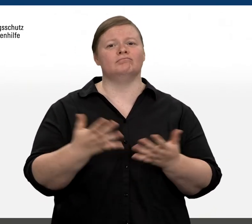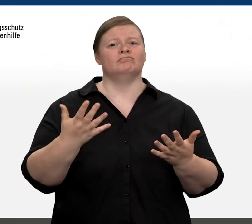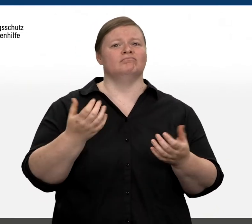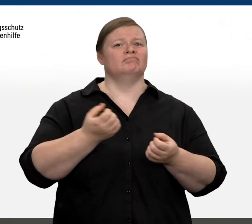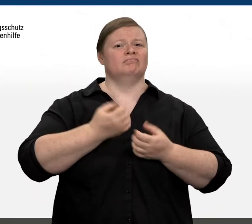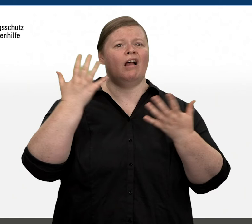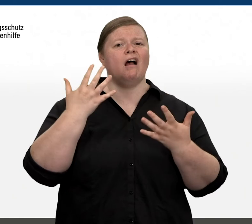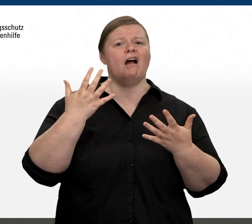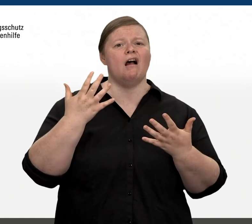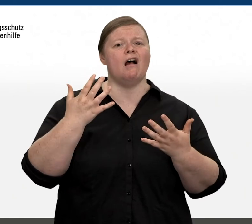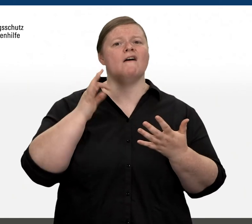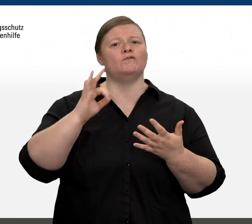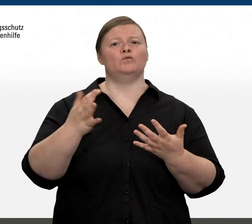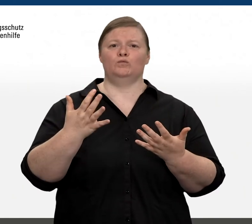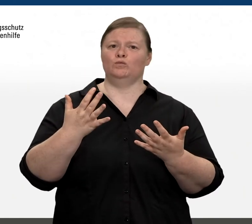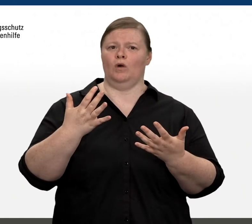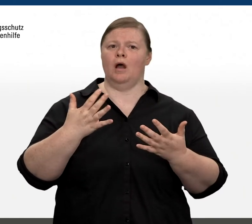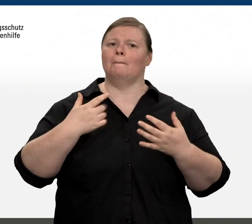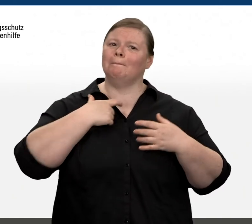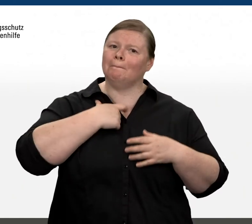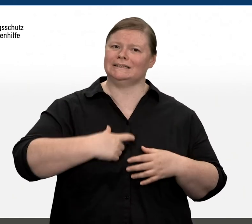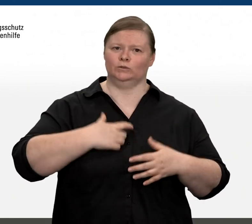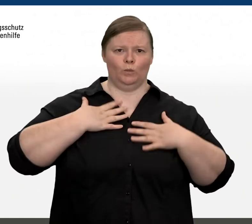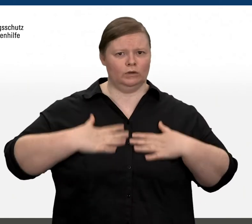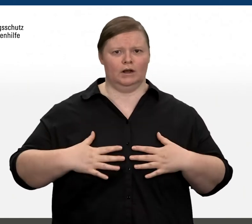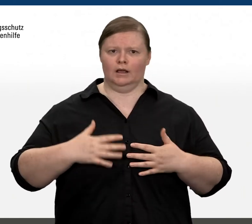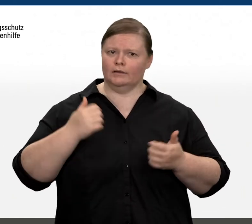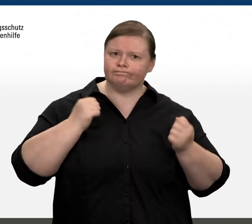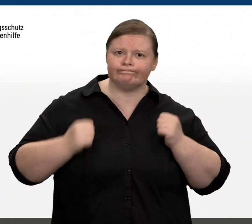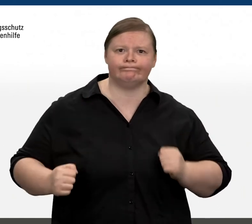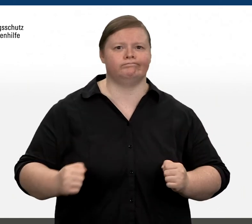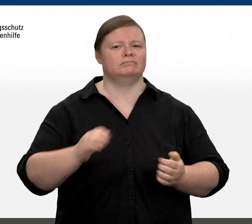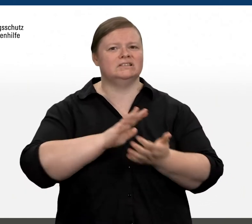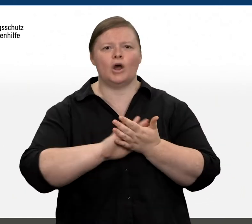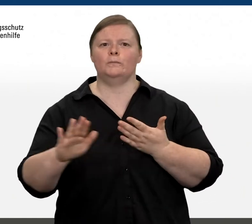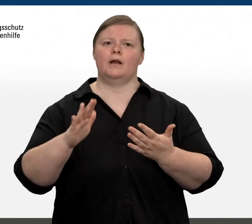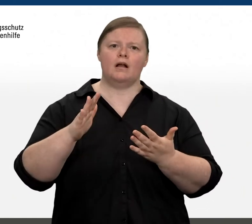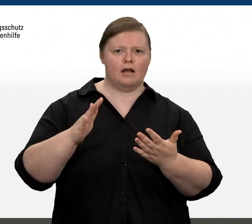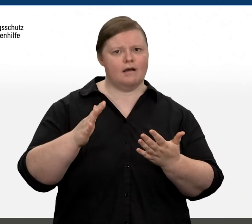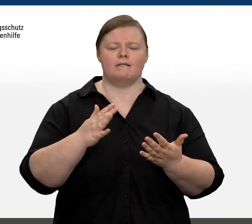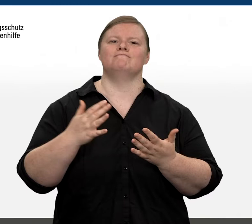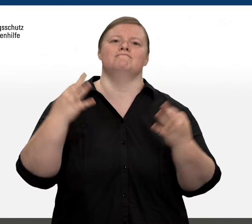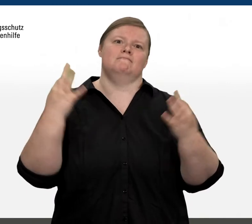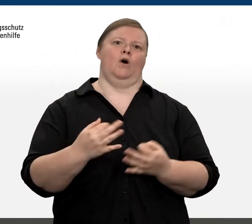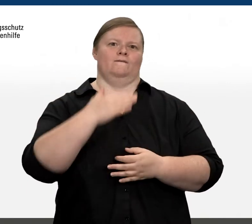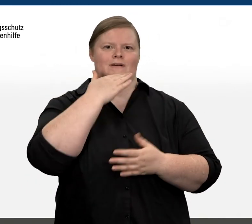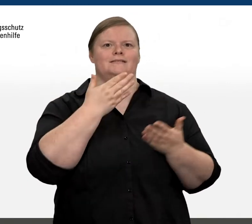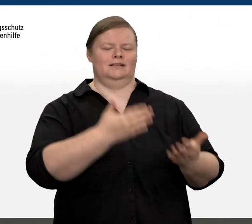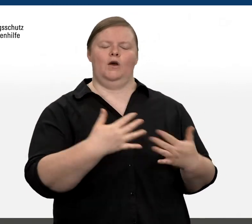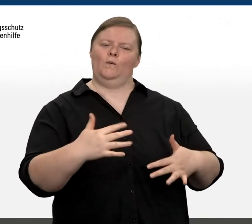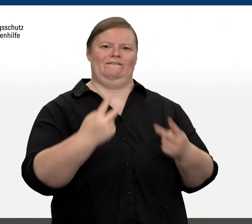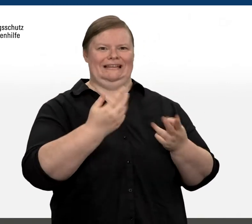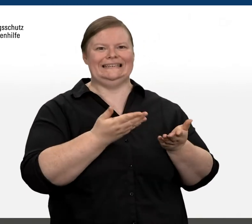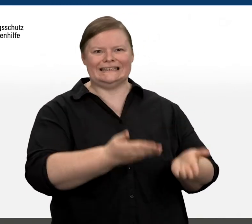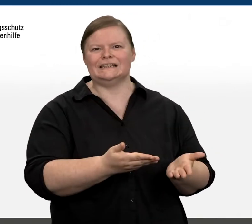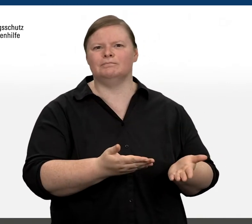Erhaltung der persönlichen Hygiene spielt Wasser eine wichtige Rolle.